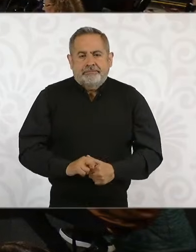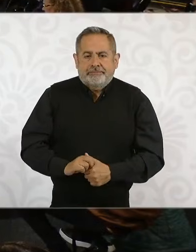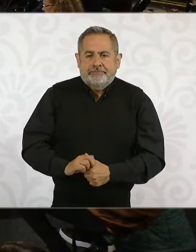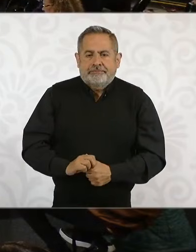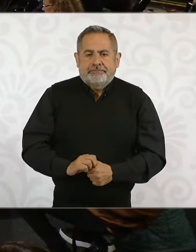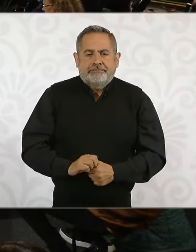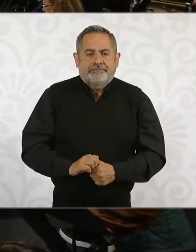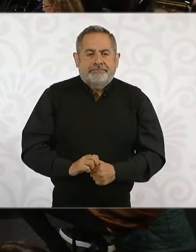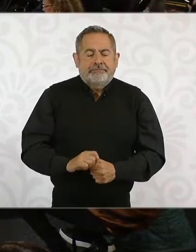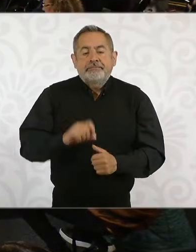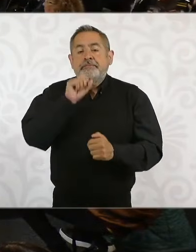Sobre el tema. A ver, sobre el tema.